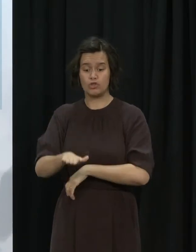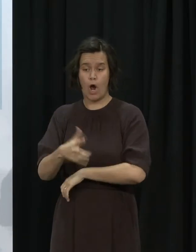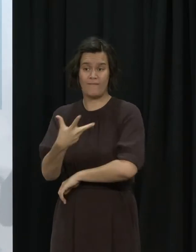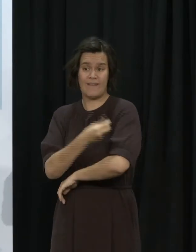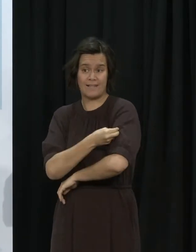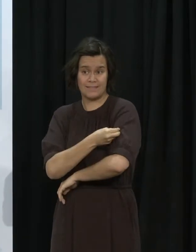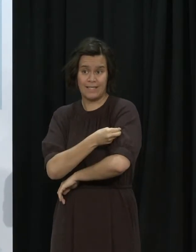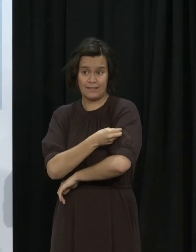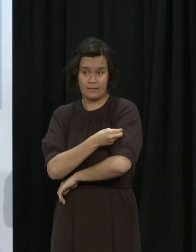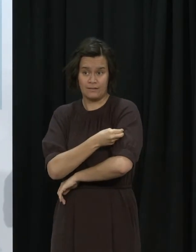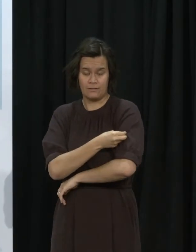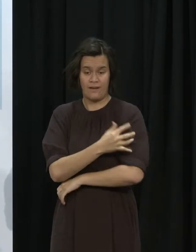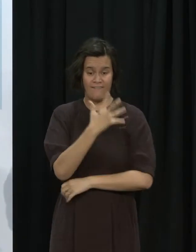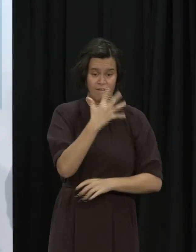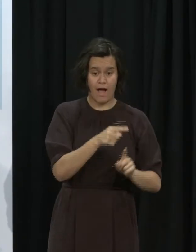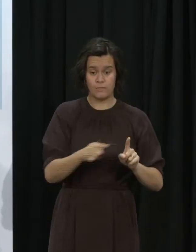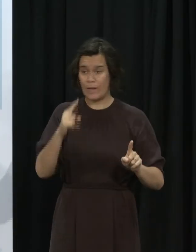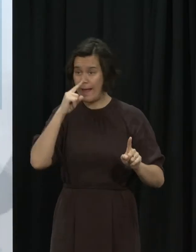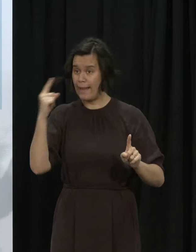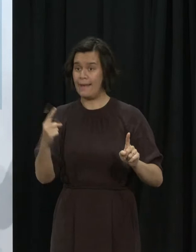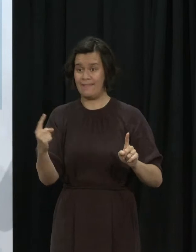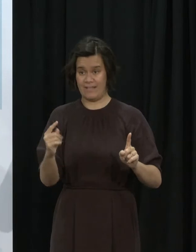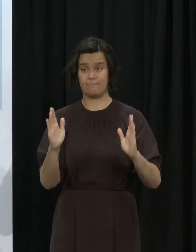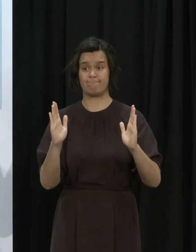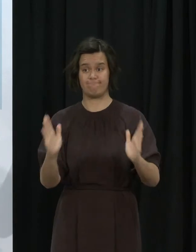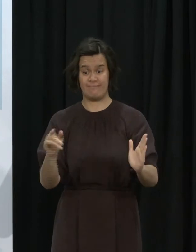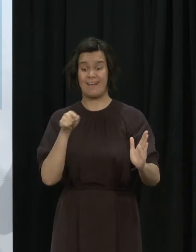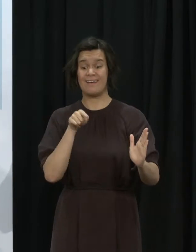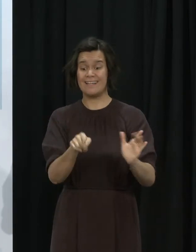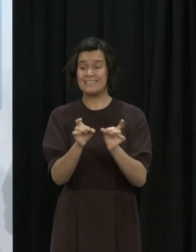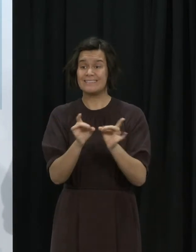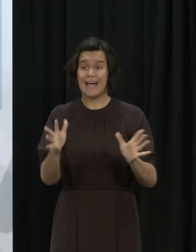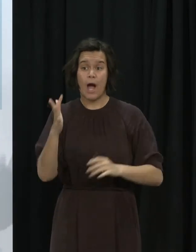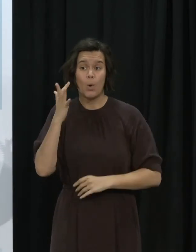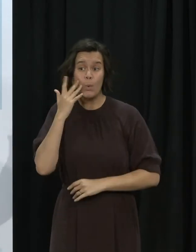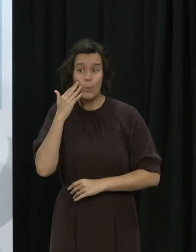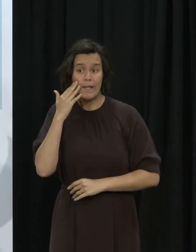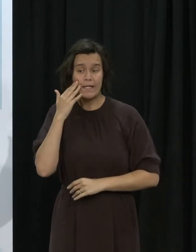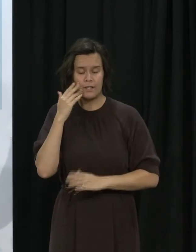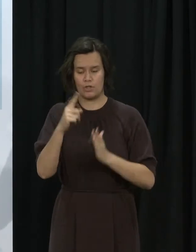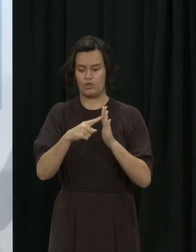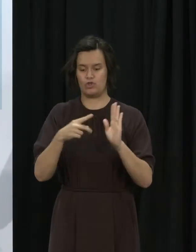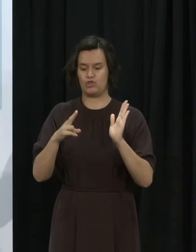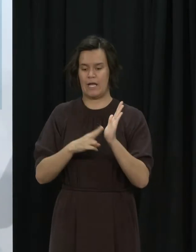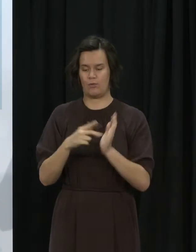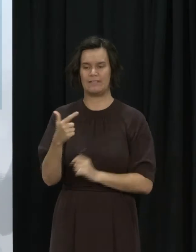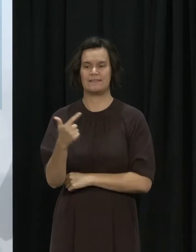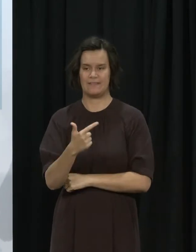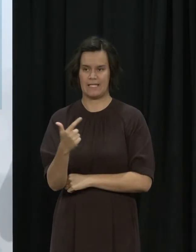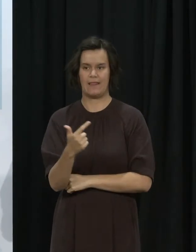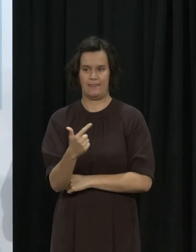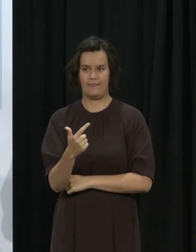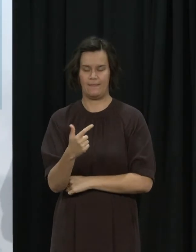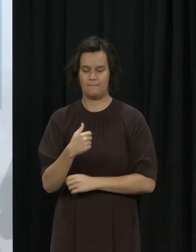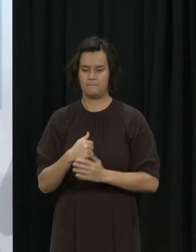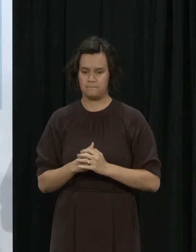tatou tamariki rima ki te 11